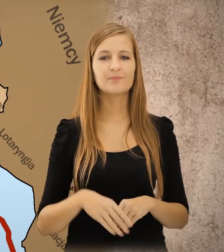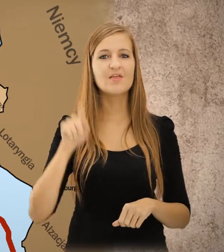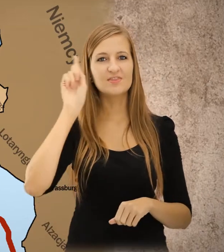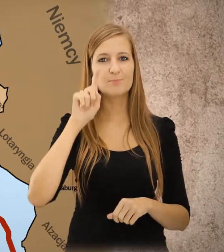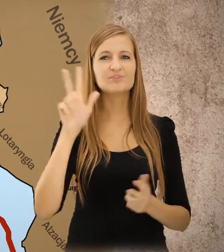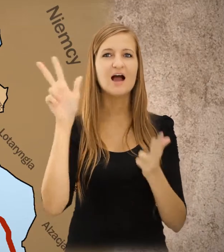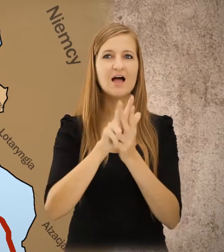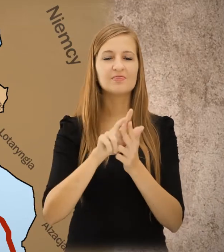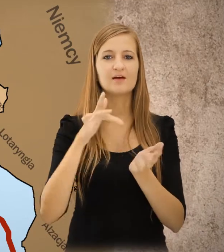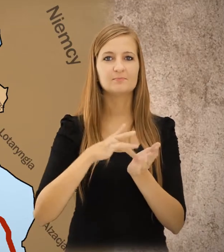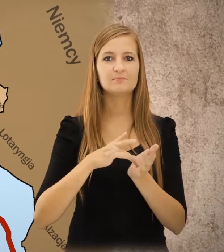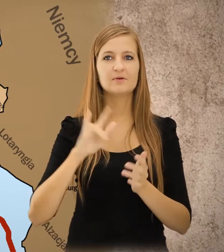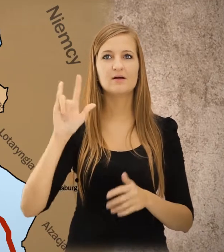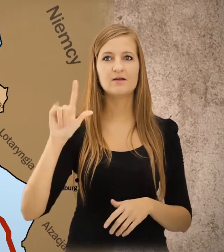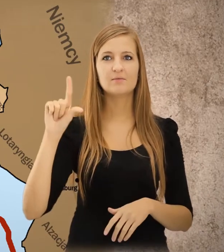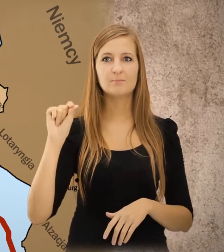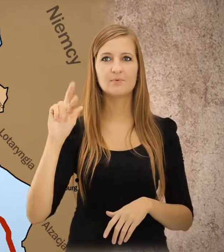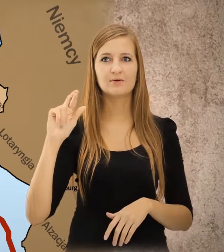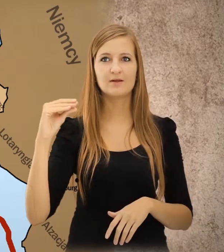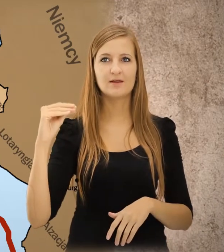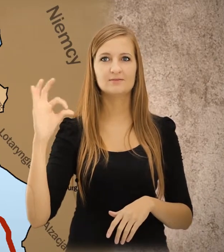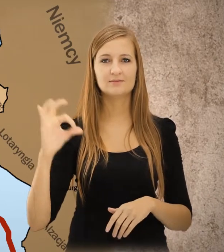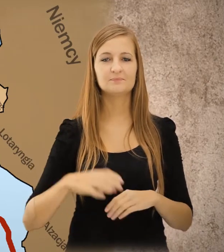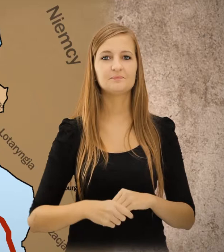Niemcy zaatakowali pod Ypres.